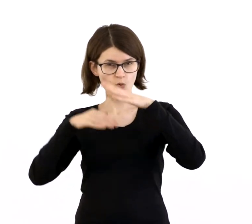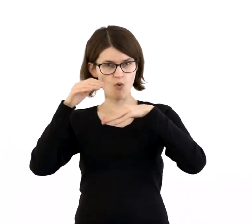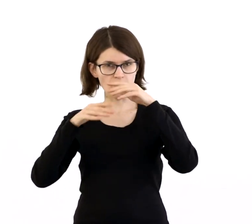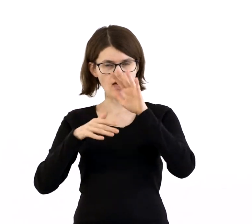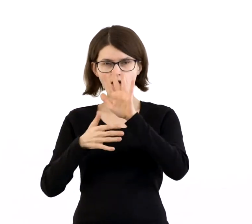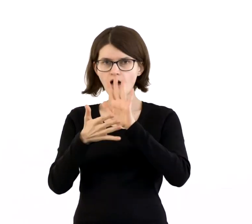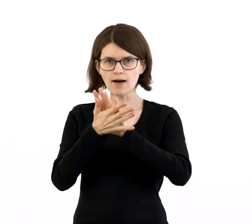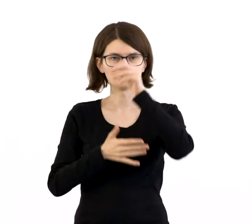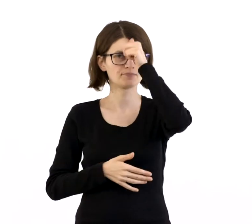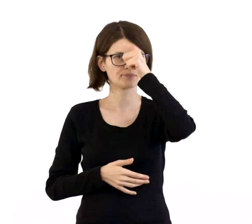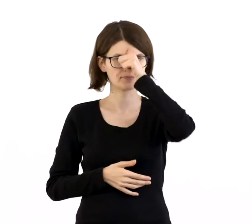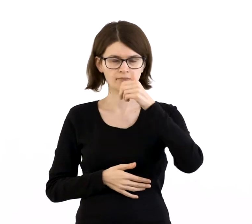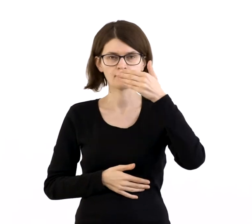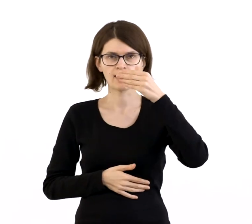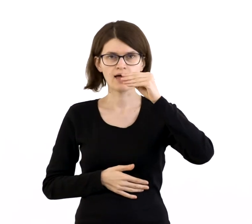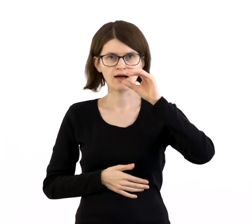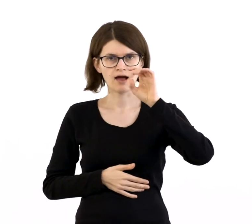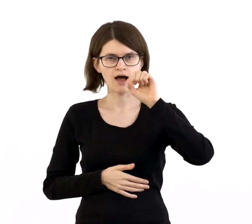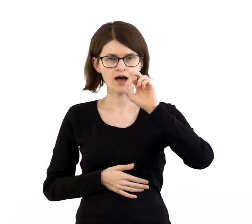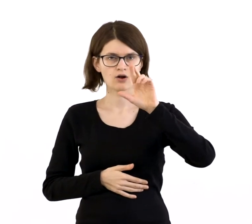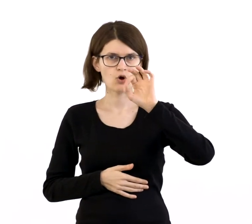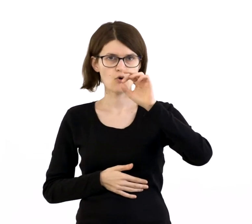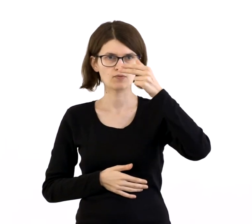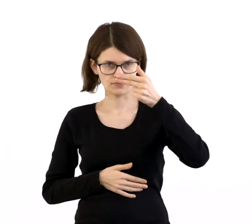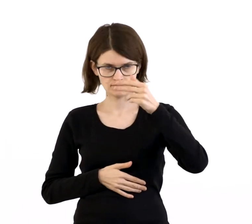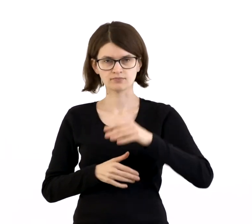Taki typ budynku określany jest mianem megaronu.